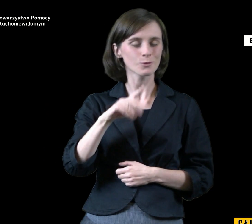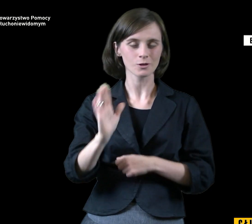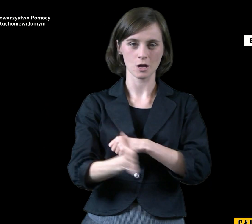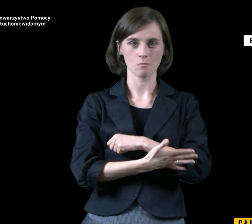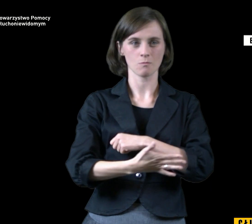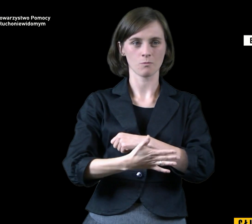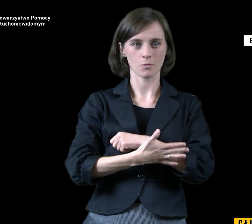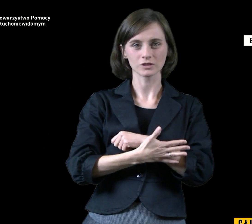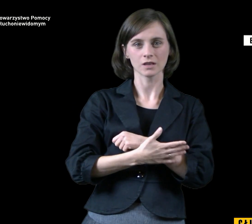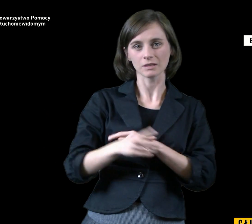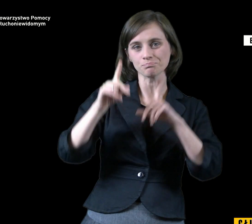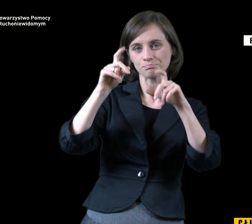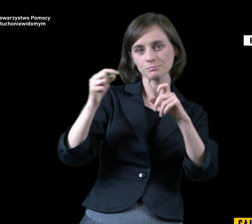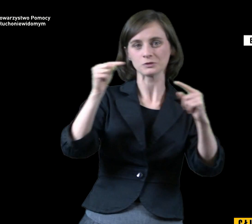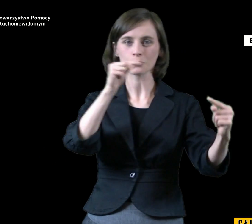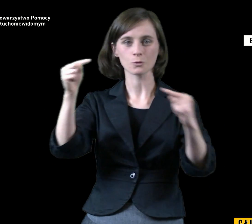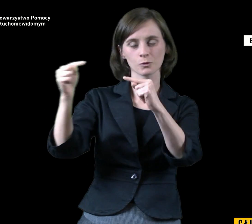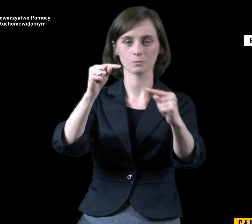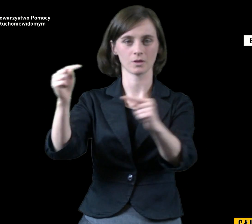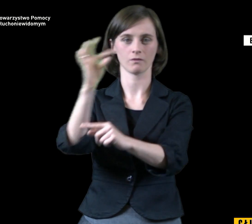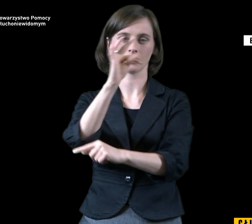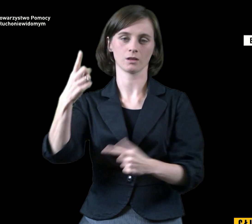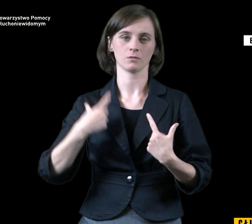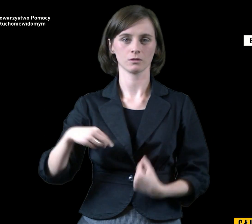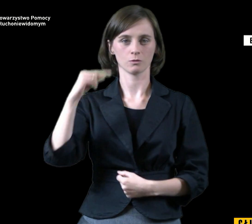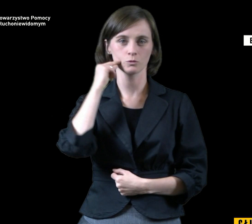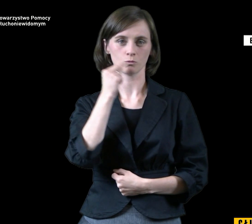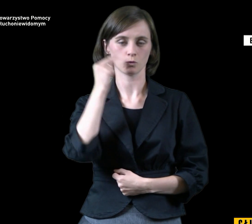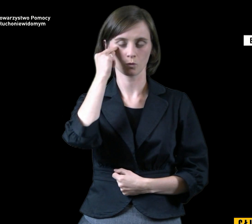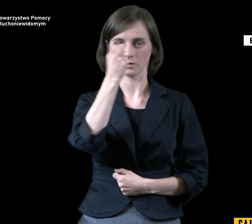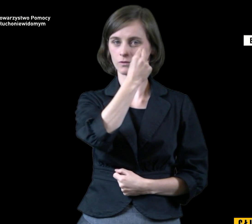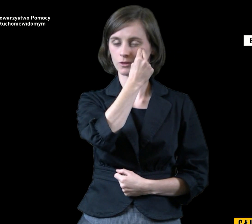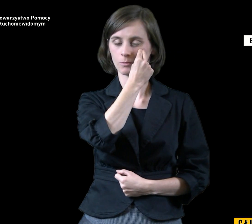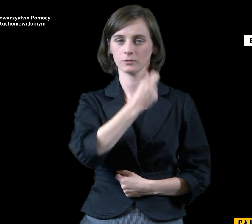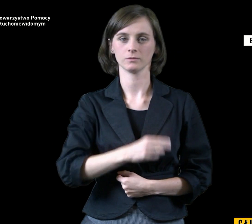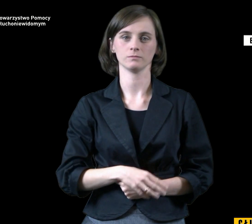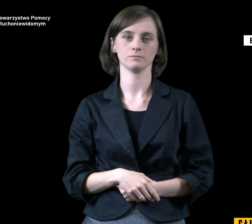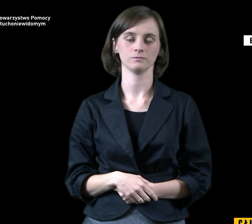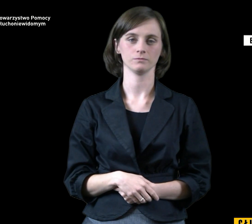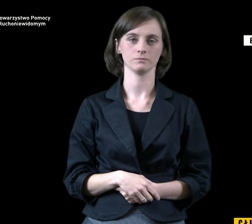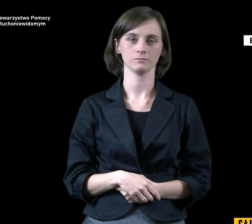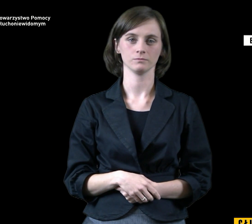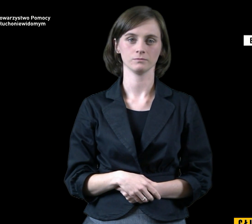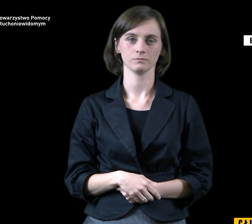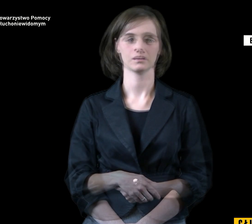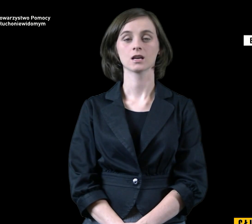To jest podstawa do tego, żeby potem rozmawiać o sytuacji osób głuchoniewidomych. Pretekstem do organizacji tego spotkania był realizowany przez TPG projekt To jest podstawa do tego, żeby potem rozmawiać o sytuacji osób głuchoniewidomych.